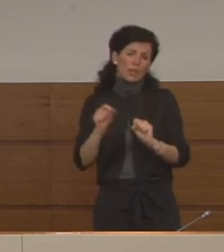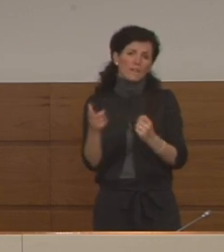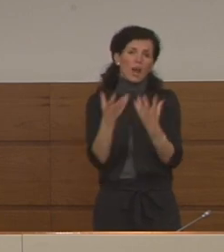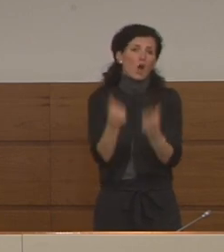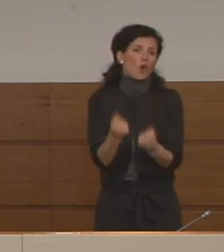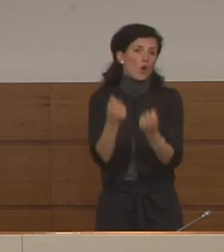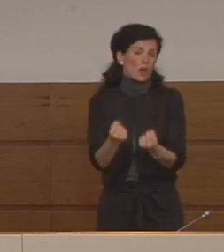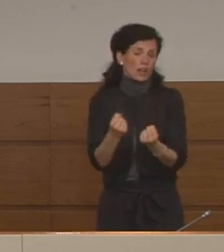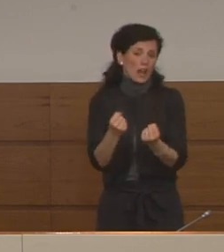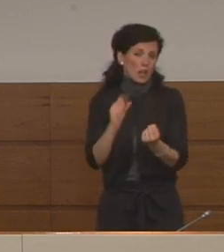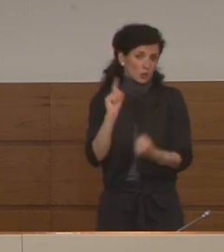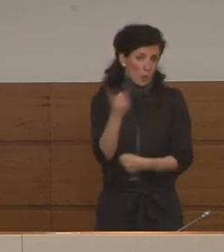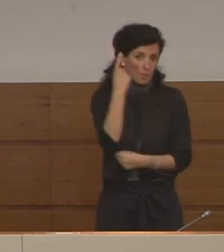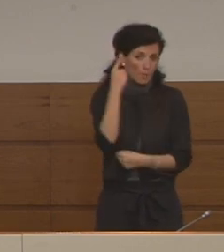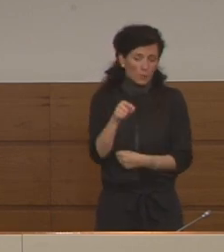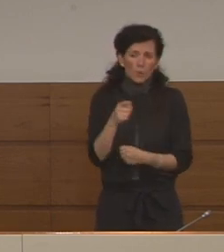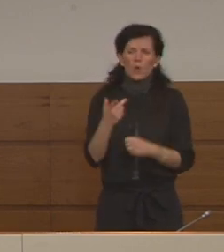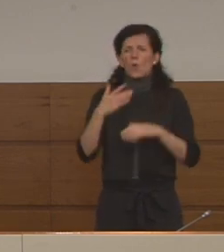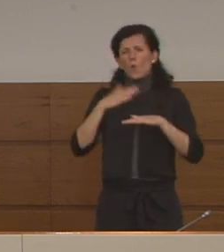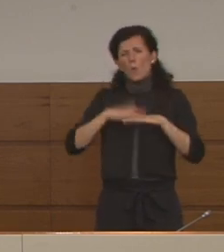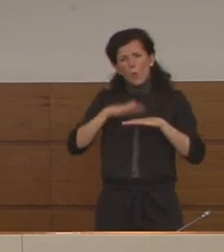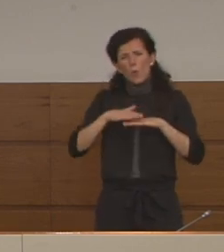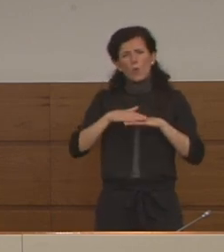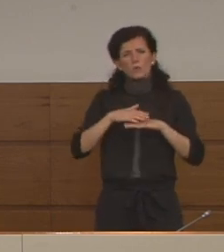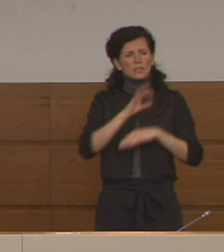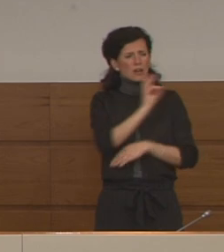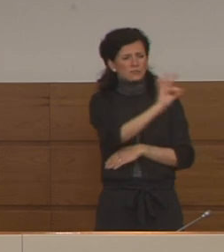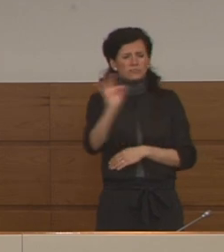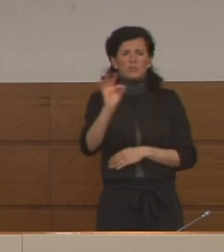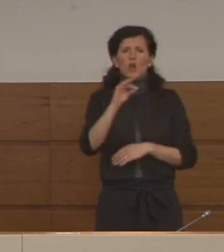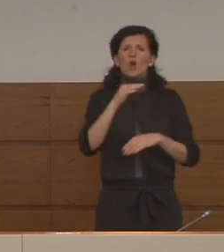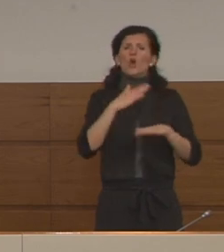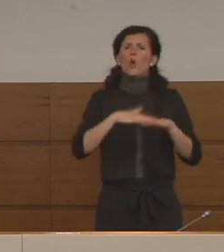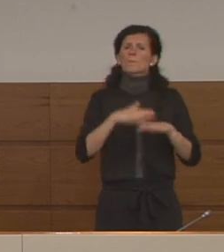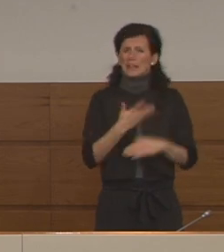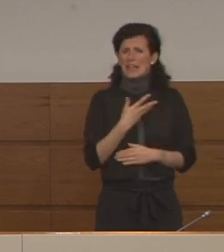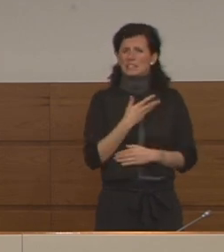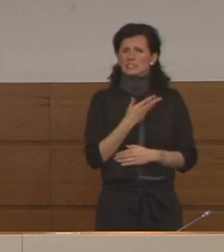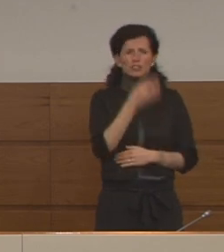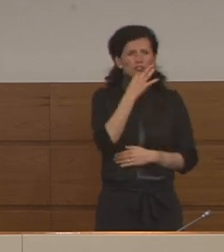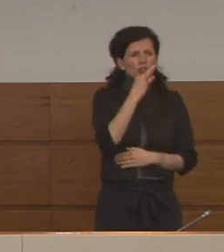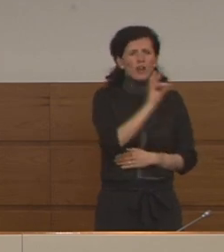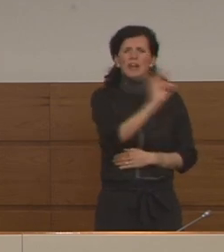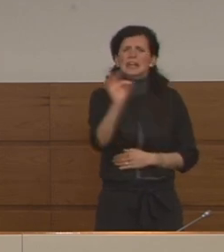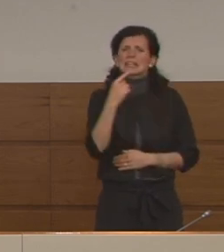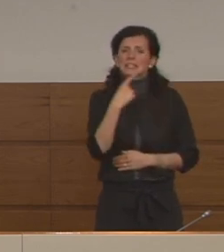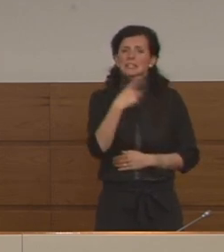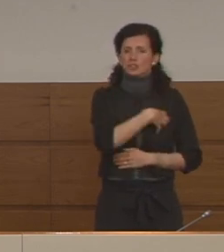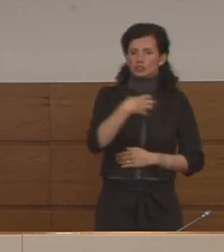Utilizzaimo le nostre competenze, la scienza ma soprattutto le Associazioni: l'Anffas,